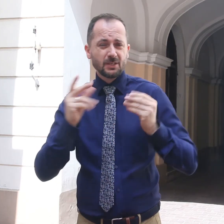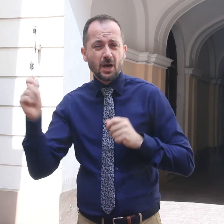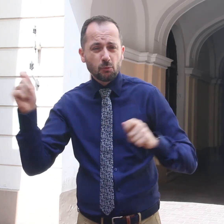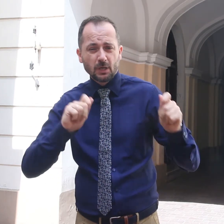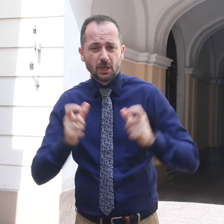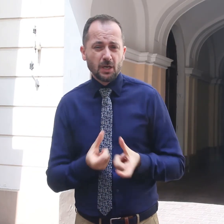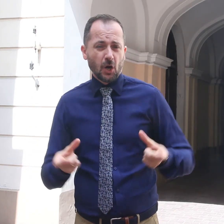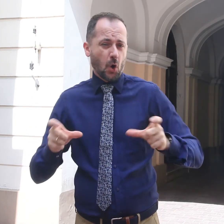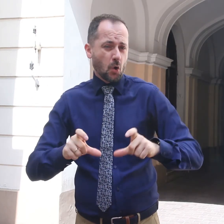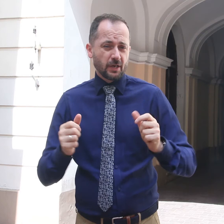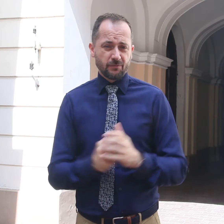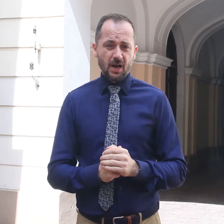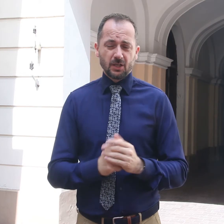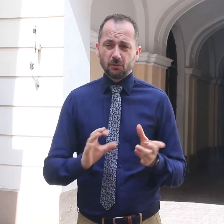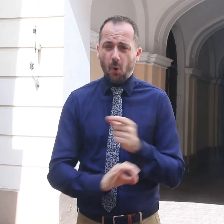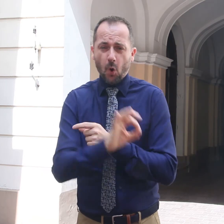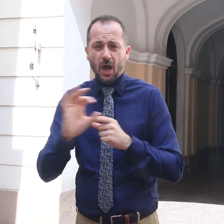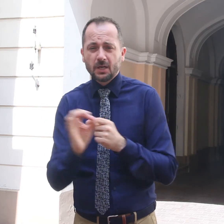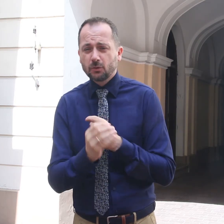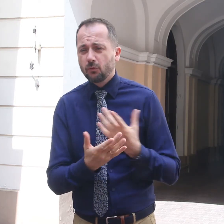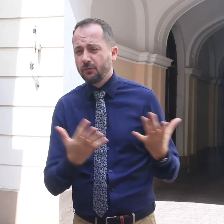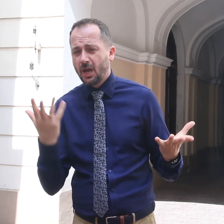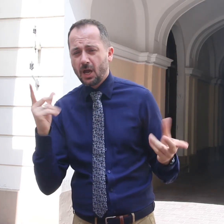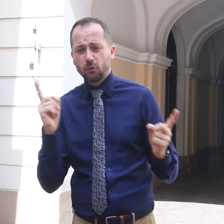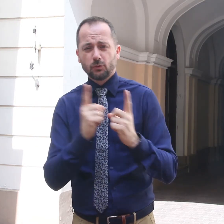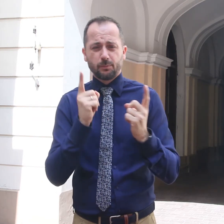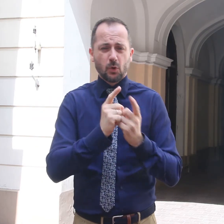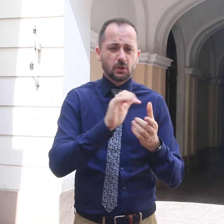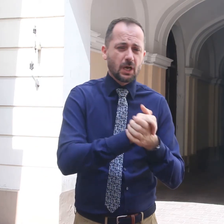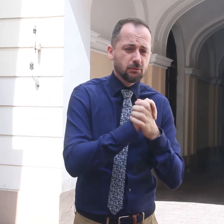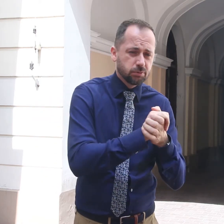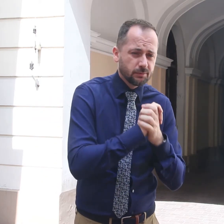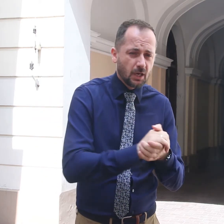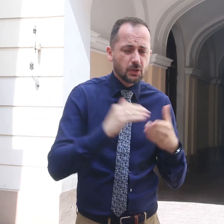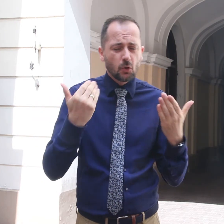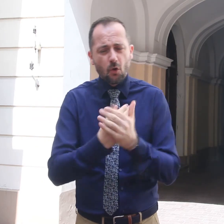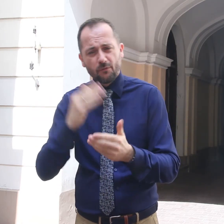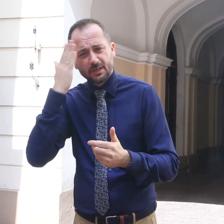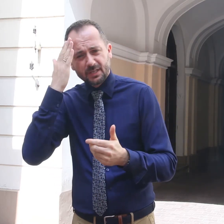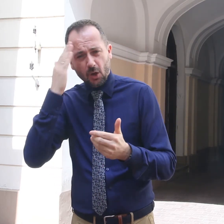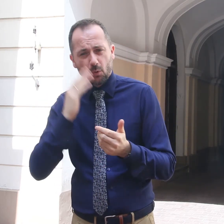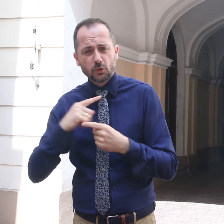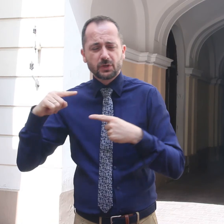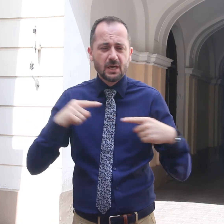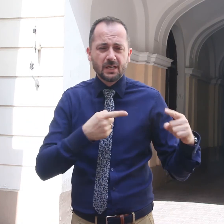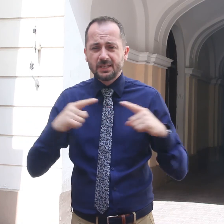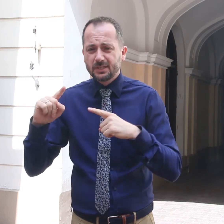Kongres był okazją do wspólnych spotkań z przedstawicielami delegacji z całego świata.